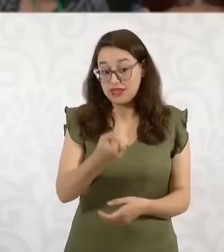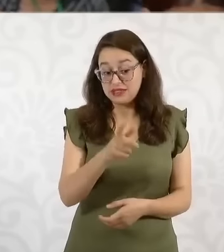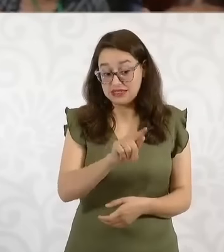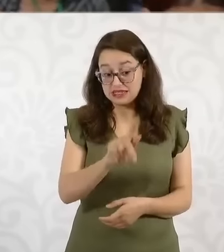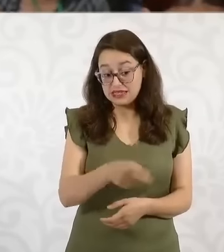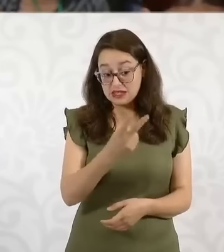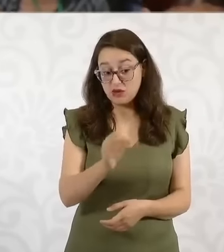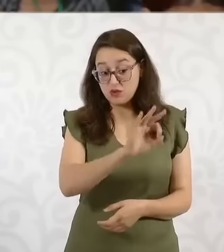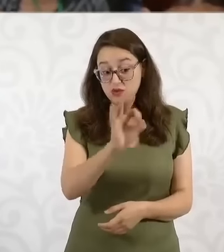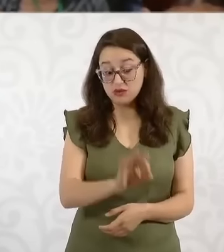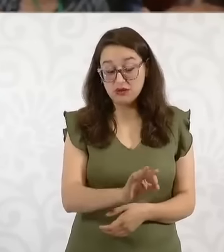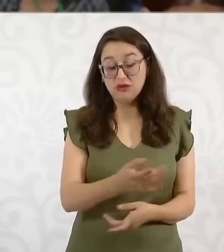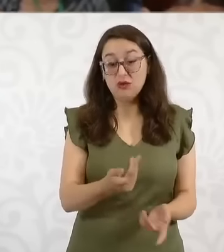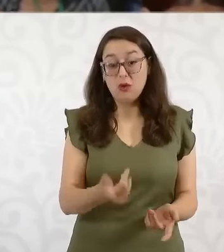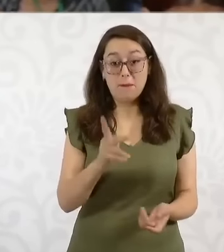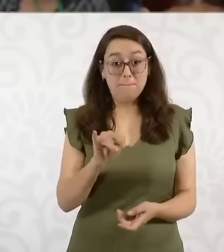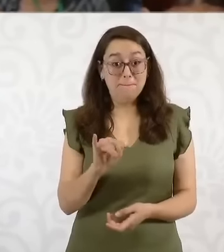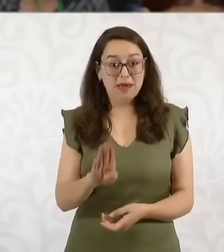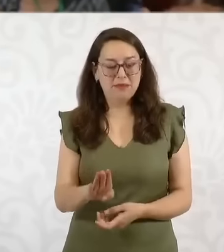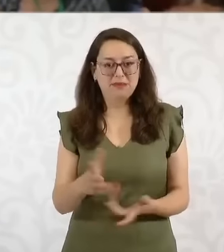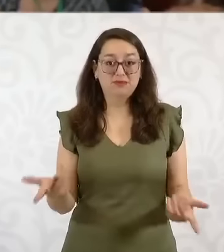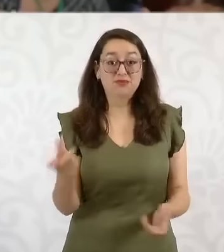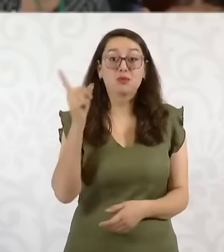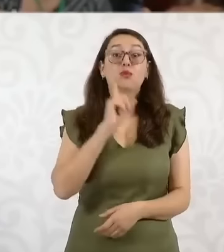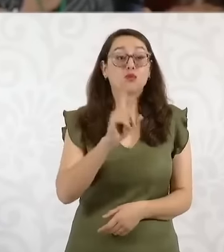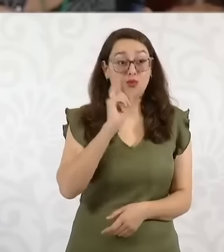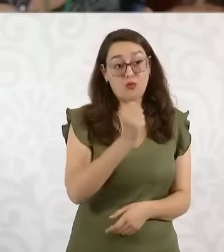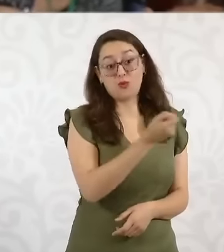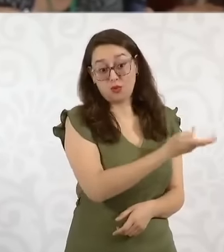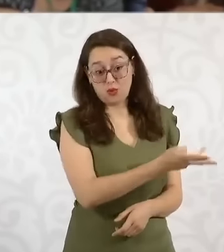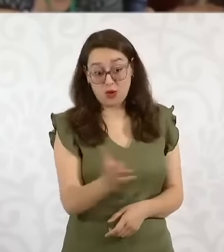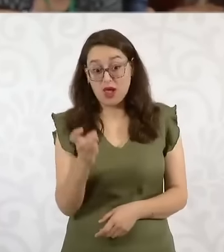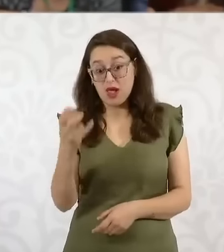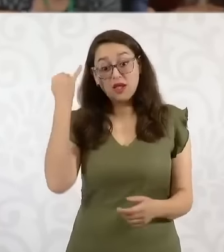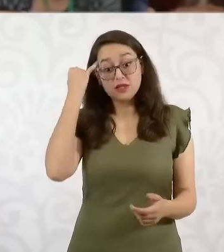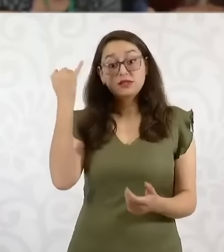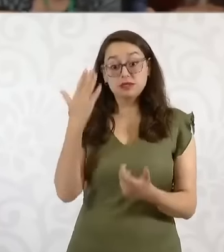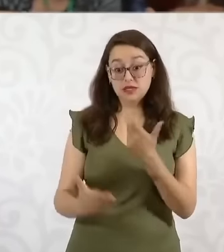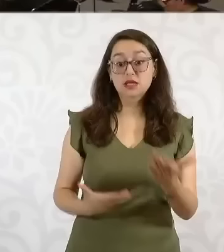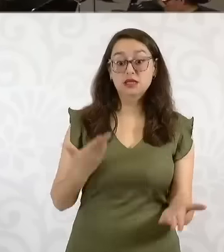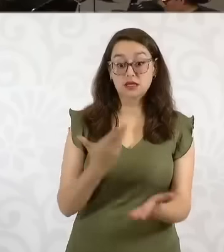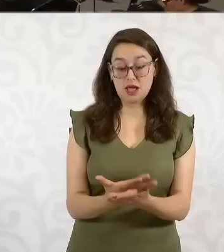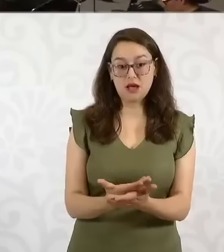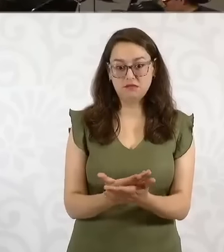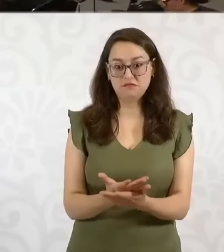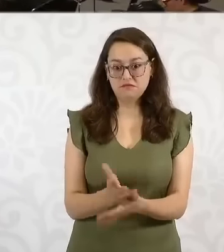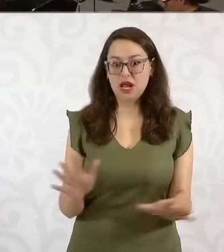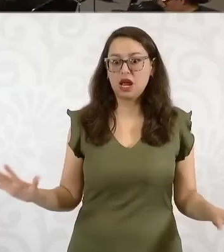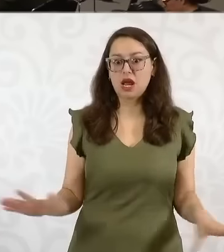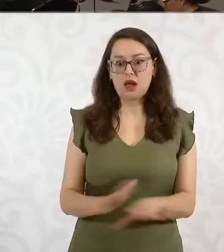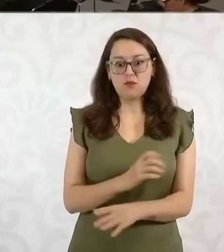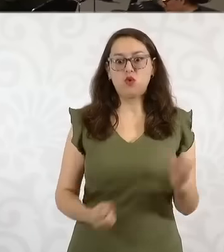fue aportado por mujeres. ¿Cree que iniciativas eh como esta marcan un cambio eh de paradigma en el